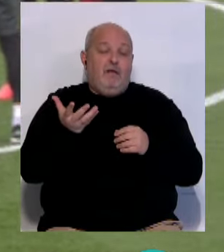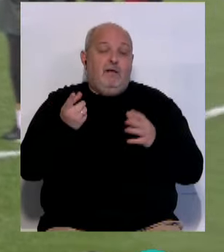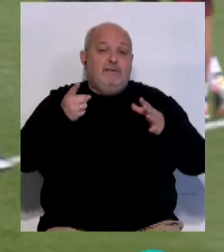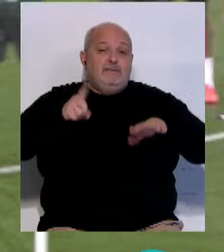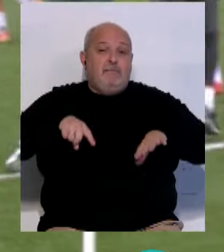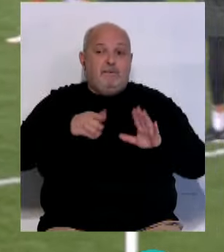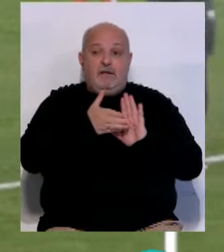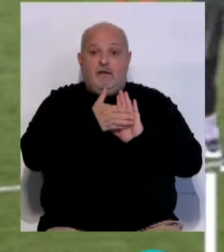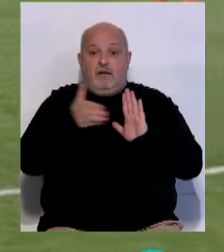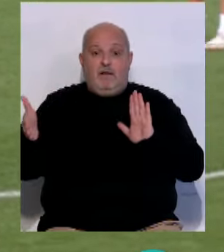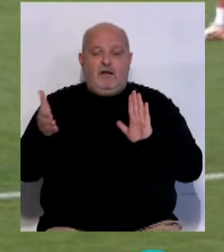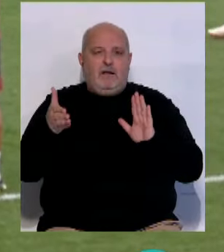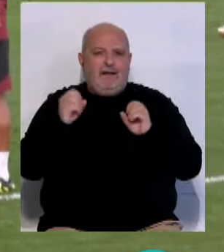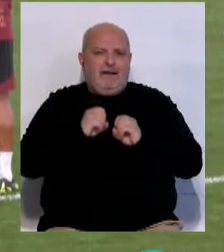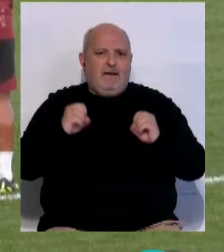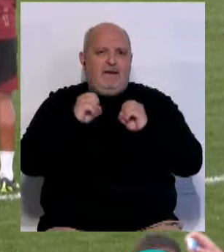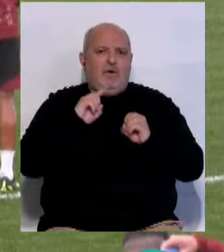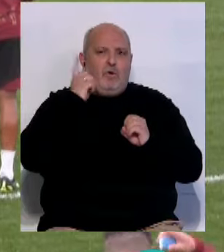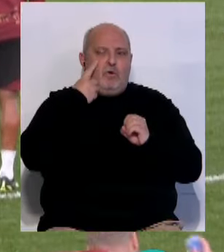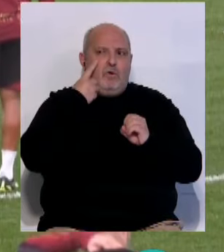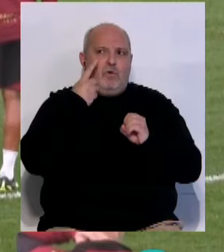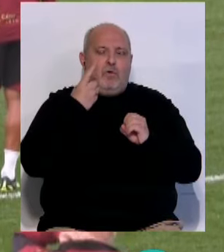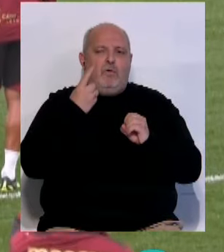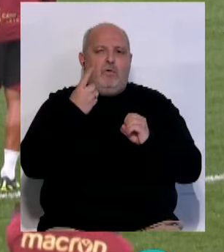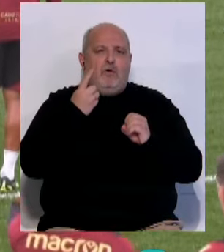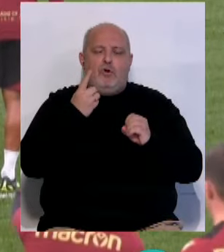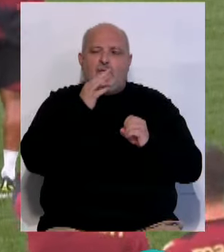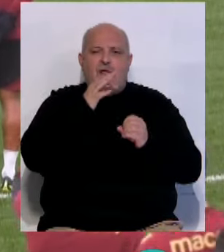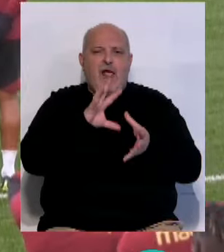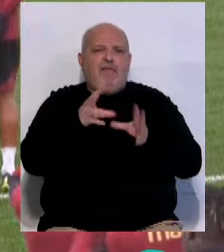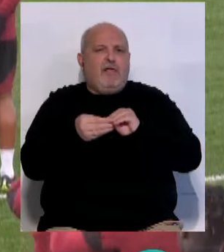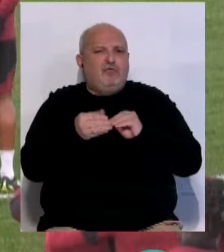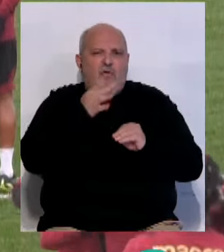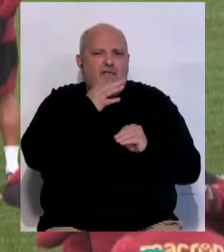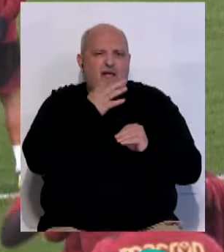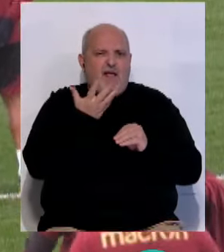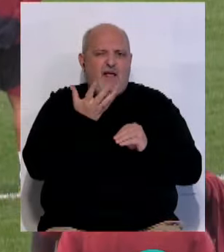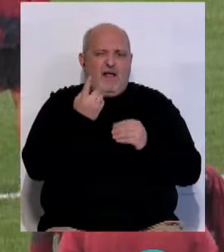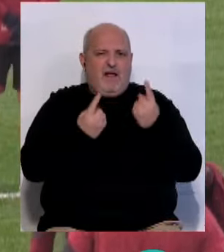prácticamente no se le haya encontrado ese acomodo o no ellos hayan dado esa parte de por ellos